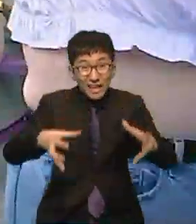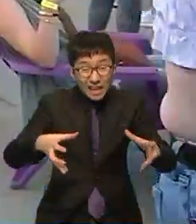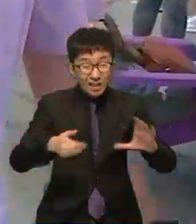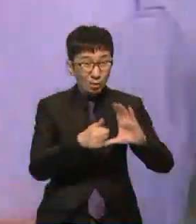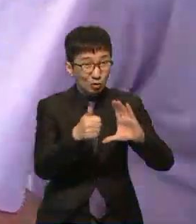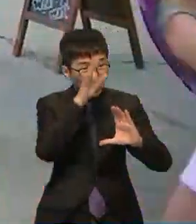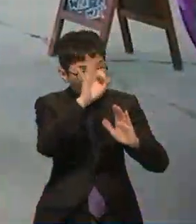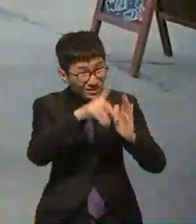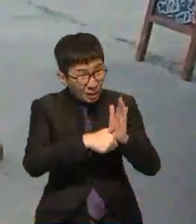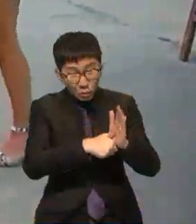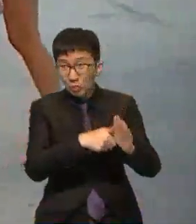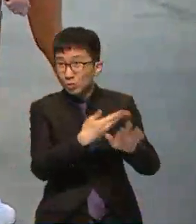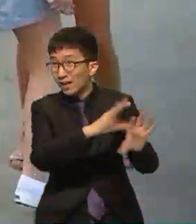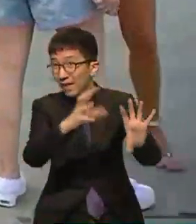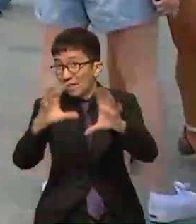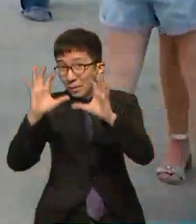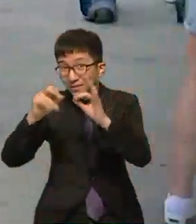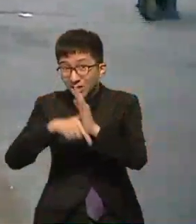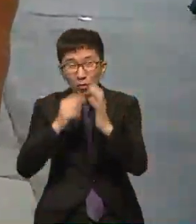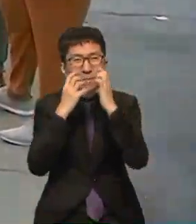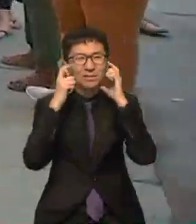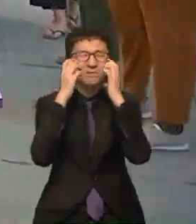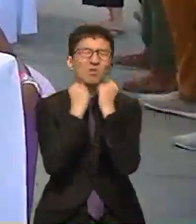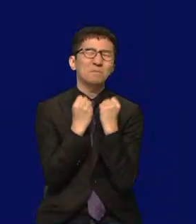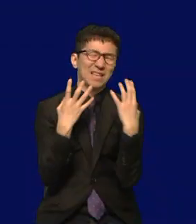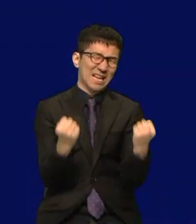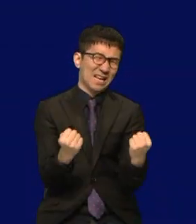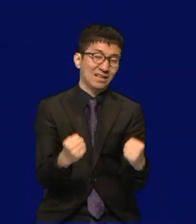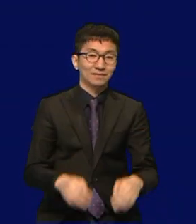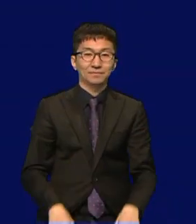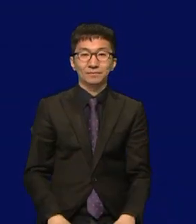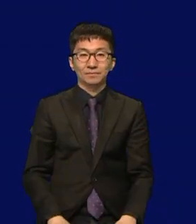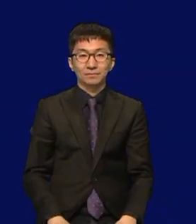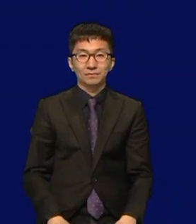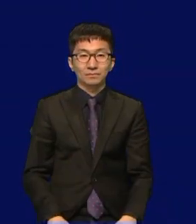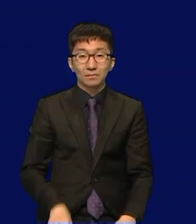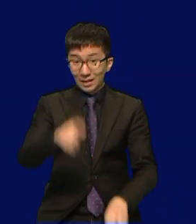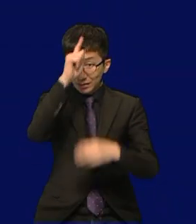때문입니다. SBS 취재 결과 방역당국은 1월 초쯤 7차